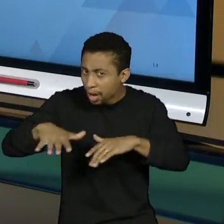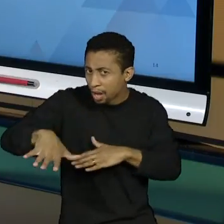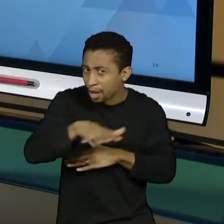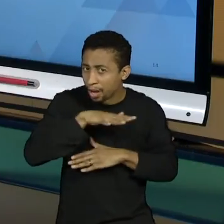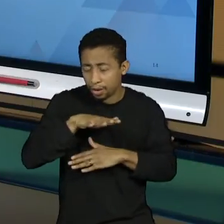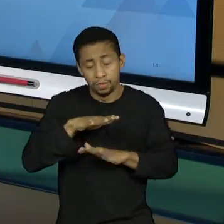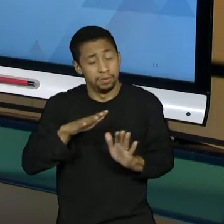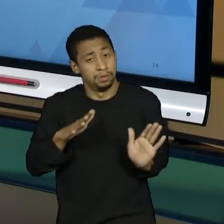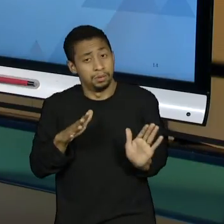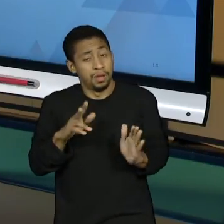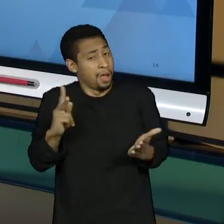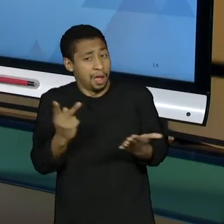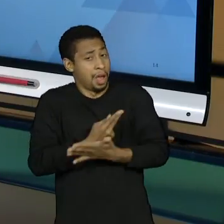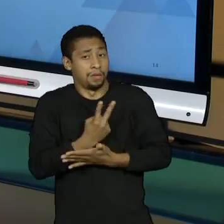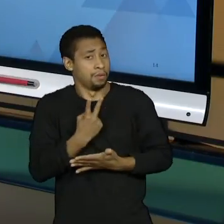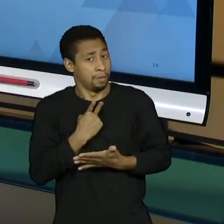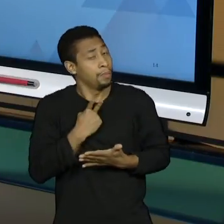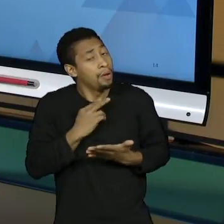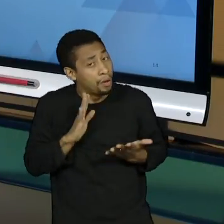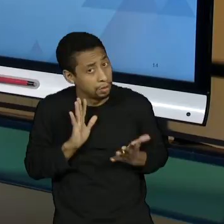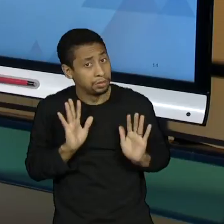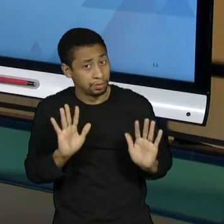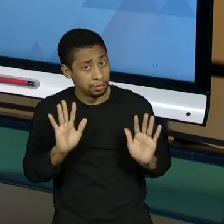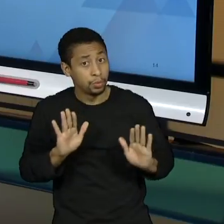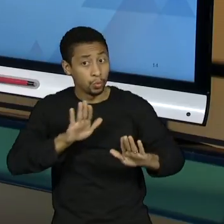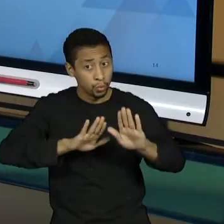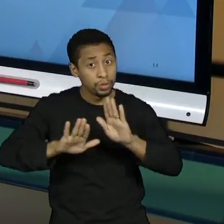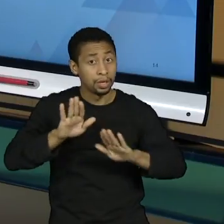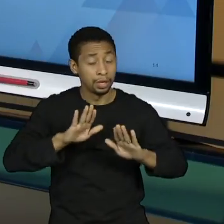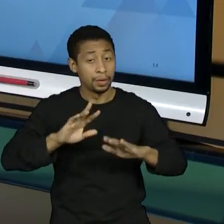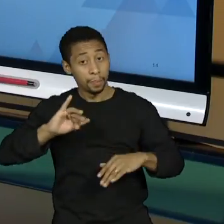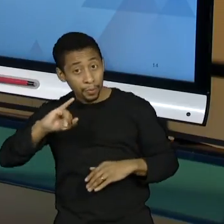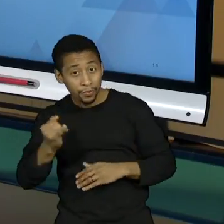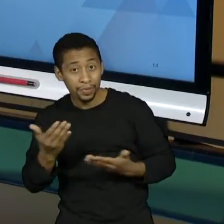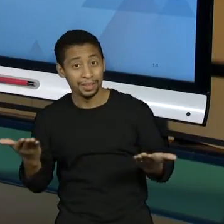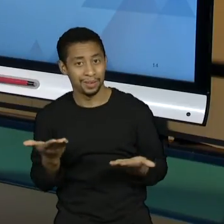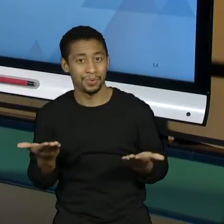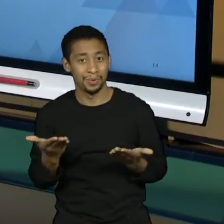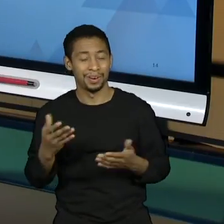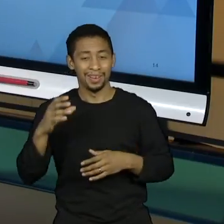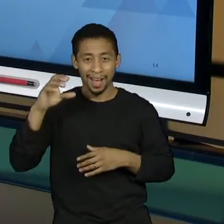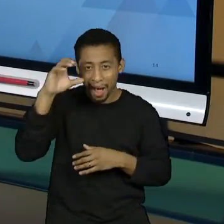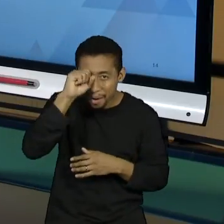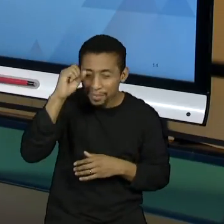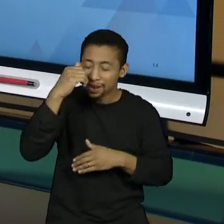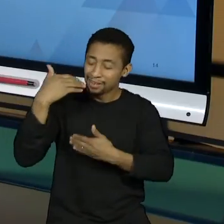MENOS FLEXÍVEL. ENTÃO APROVEITE AGORA PARA APRENDER COM OS ERROS. ENTÃO VOCÊ DESENVOLVEU, APRENDA COM OS ERROS QUE TEVE EM TERMOS